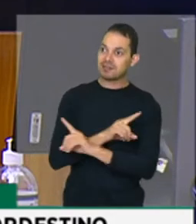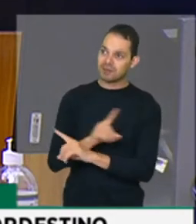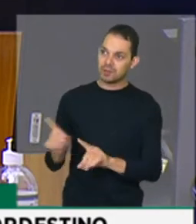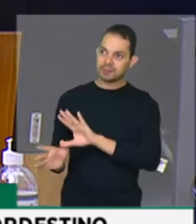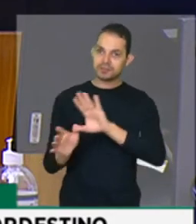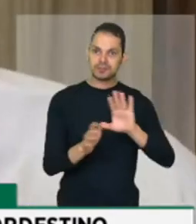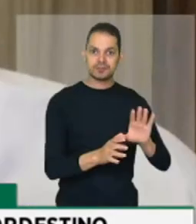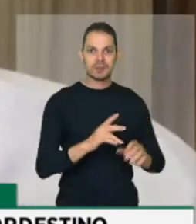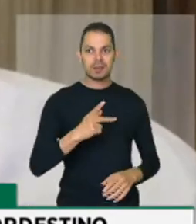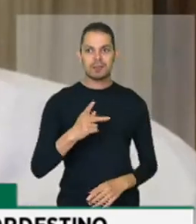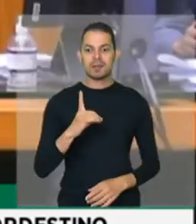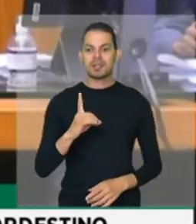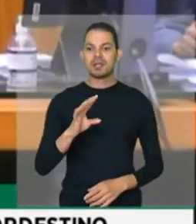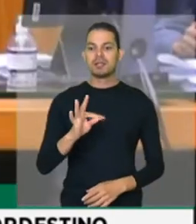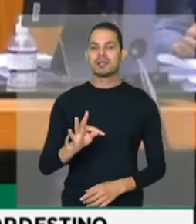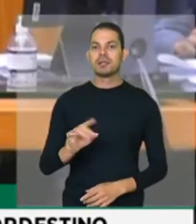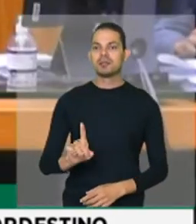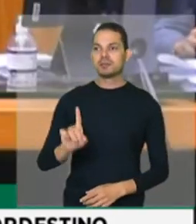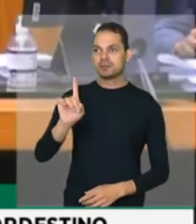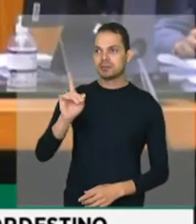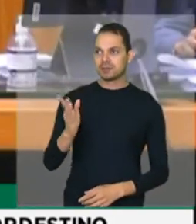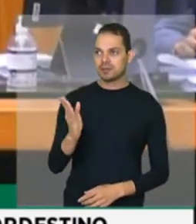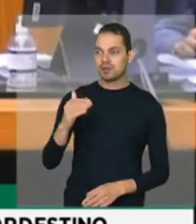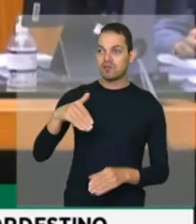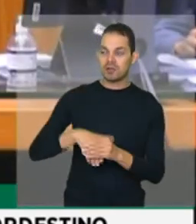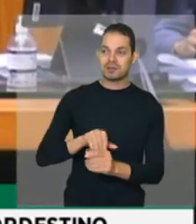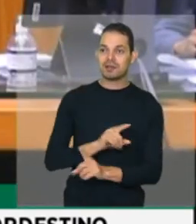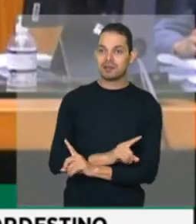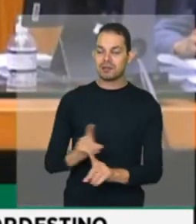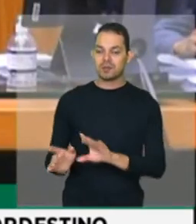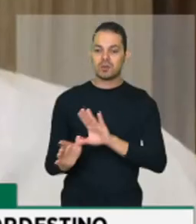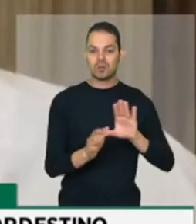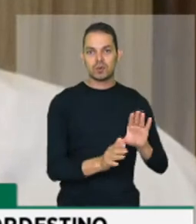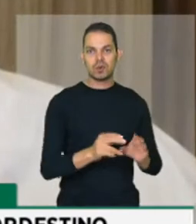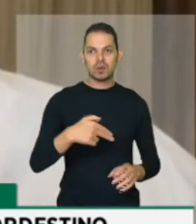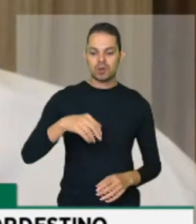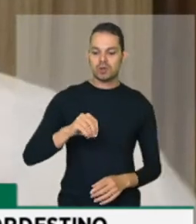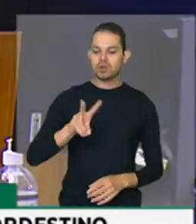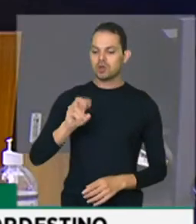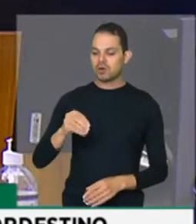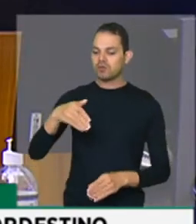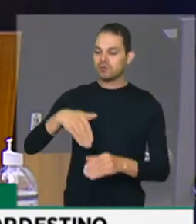[PRESIDENTE]: PDT. -- [DEPUTADO]: PDT NÃO. [DEPUTADO]: NOVO SIM, SENHOR PRESIDENTE. [PRESIDENTE]: NOVO